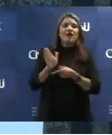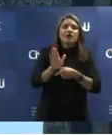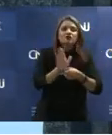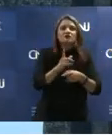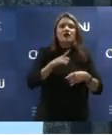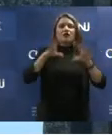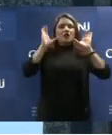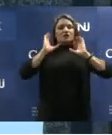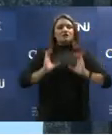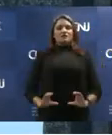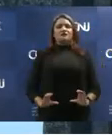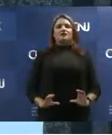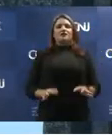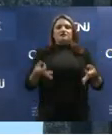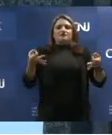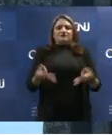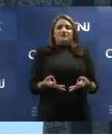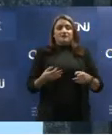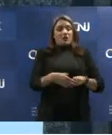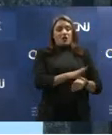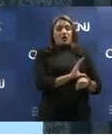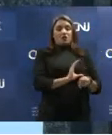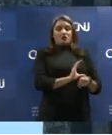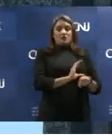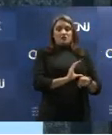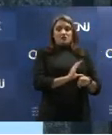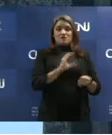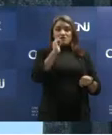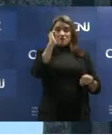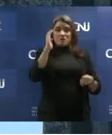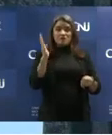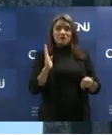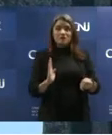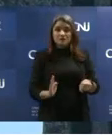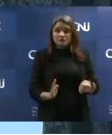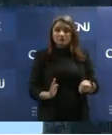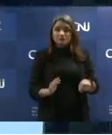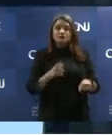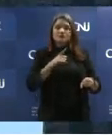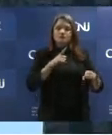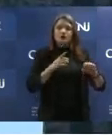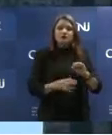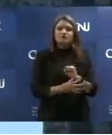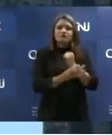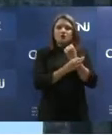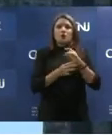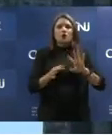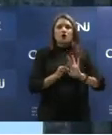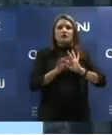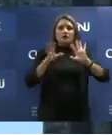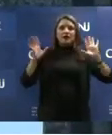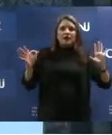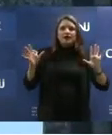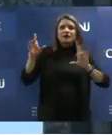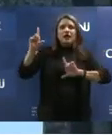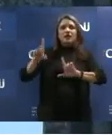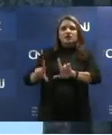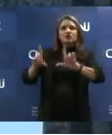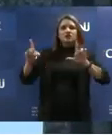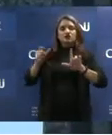A Constituição brasileira assegura a liberdade de imprensa um país melhor